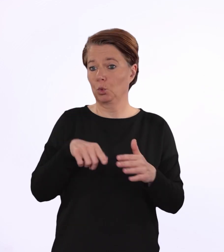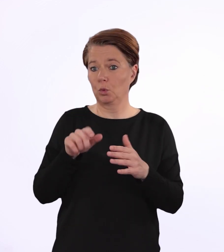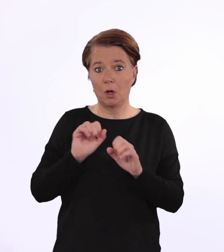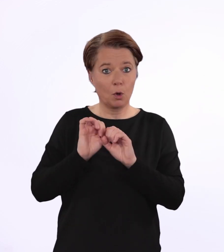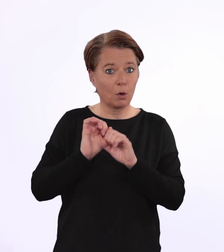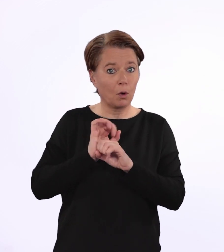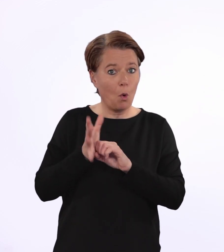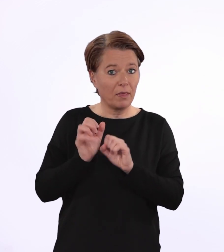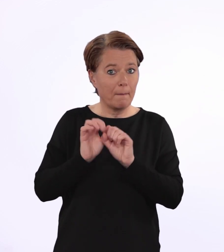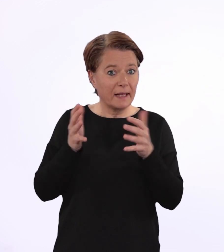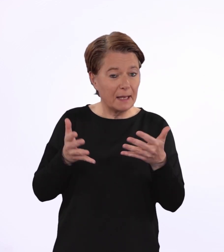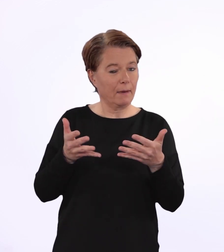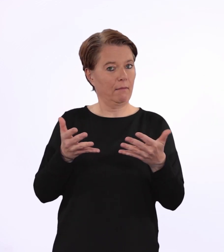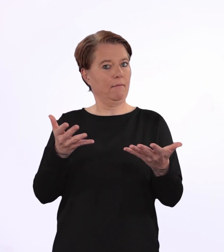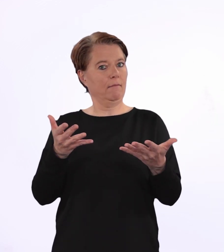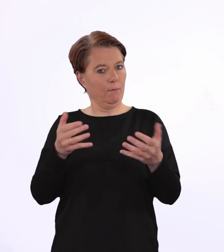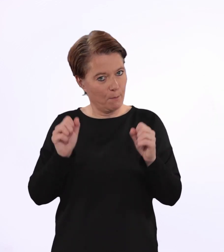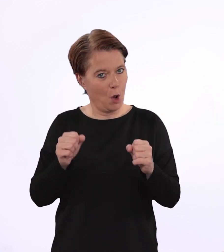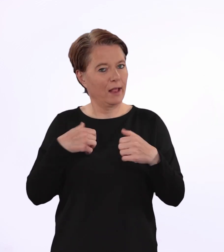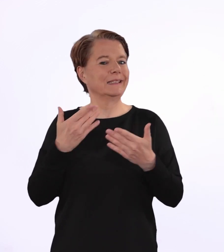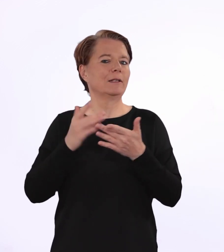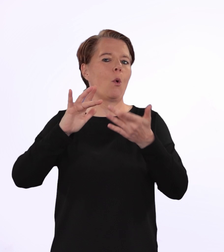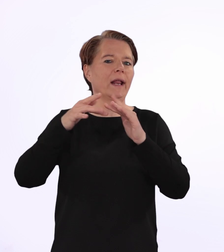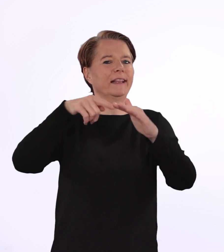nur weil die Pandemie vielleicht gerade wieder Dinge erlaubt hat.